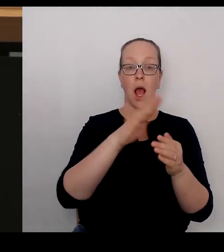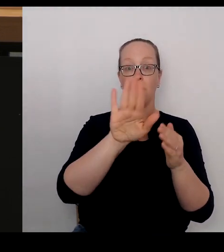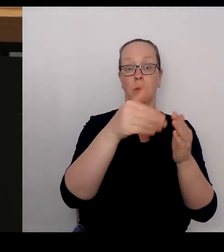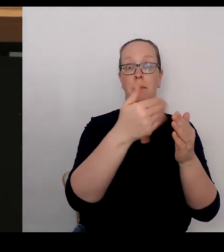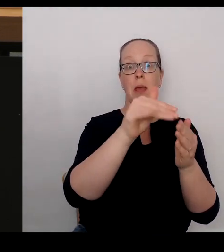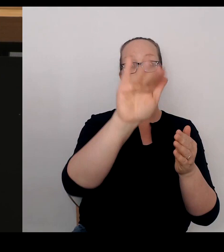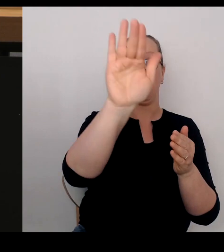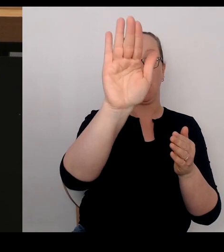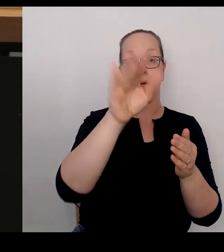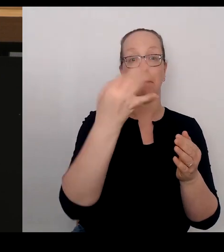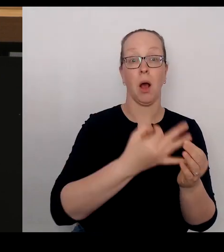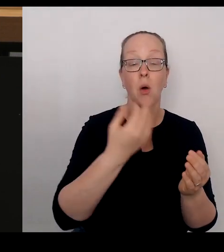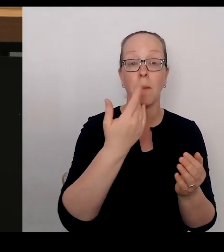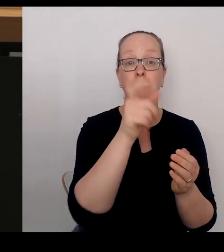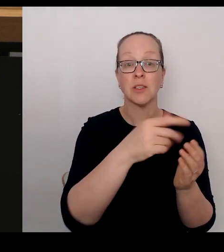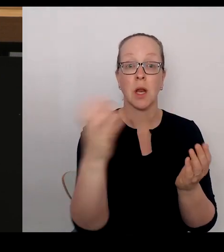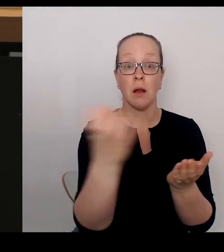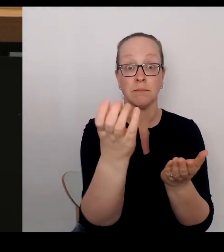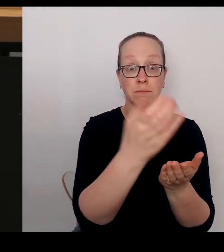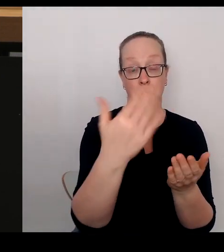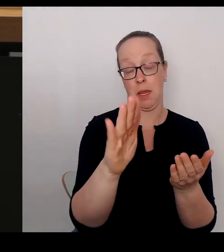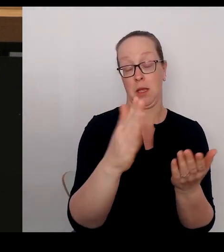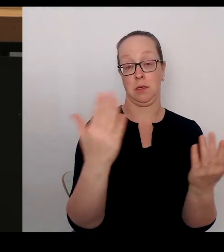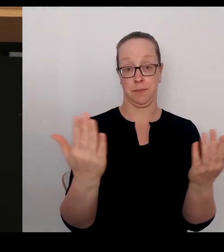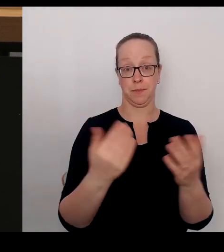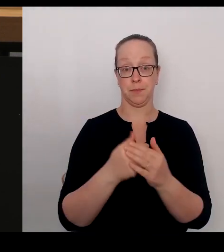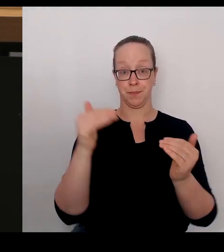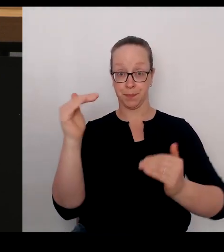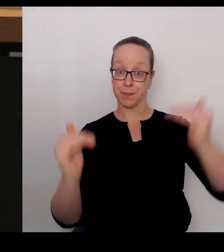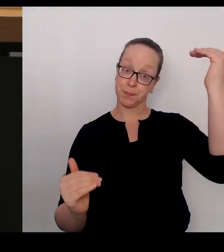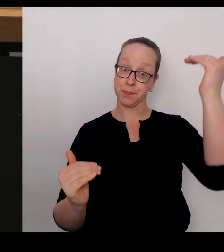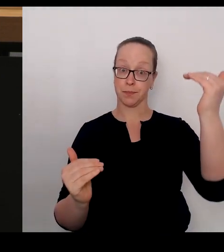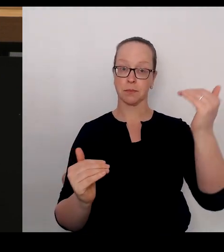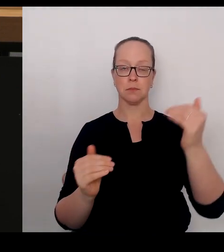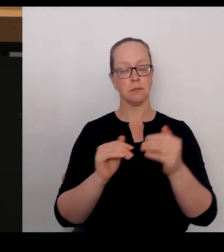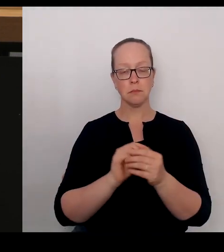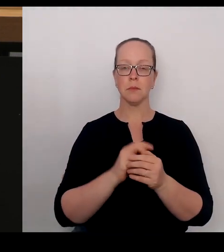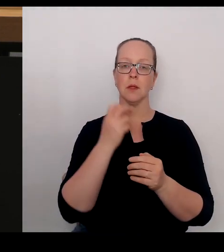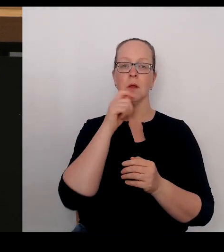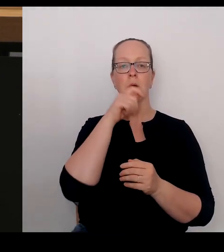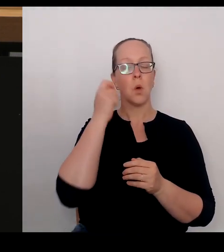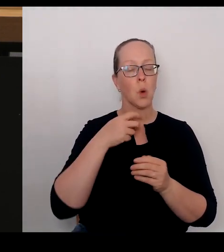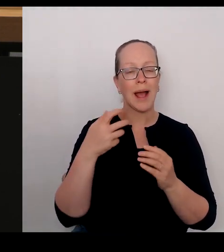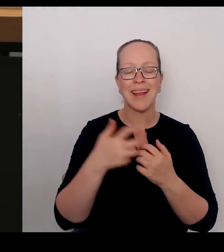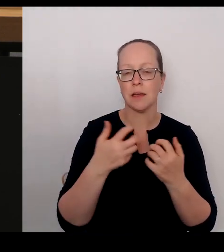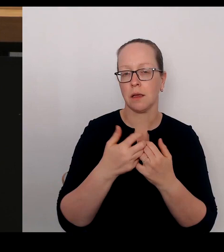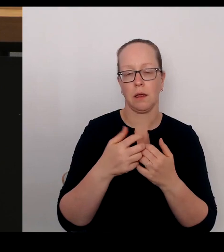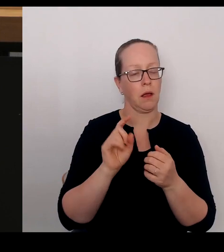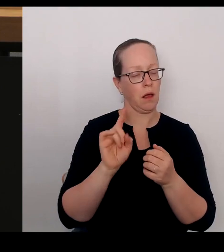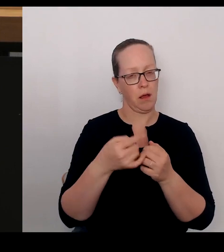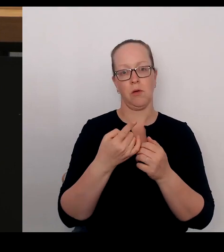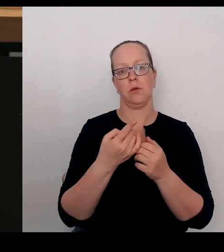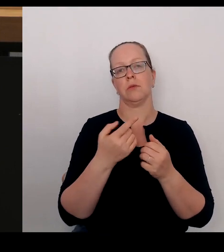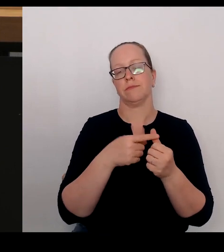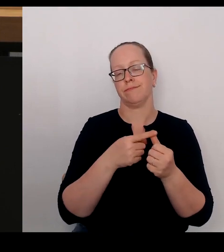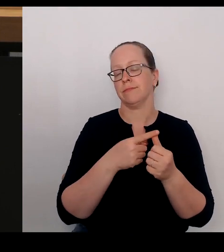Ukrainekrieg, die zunehmend schwierigere wirtschaftliche Situation, Preissteigerungen und Inflation und der sich immer mehr